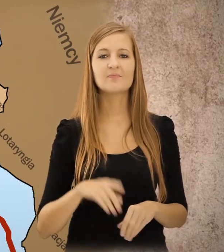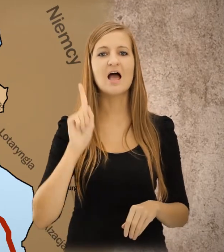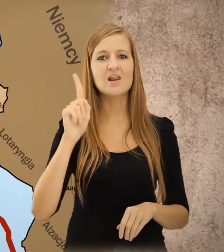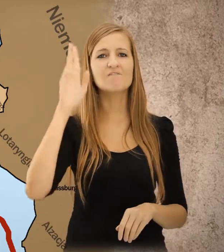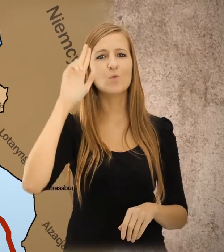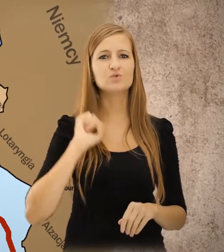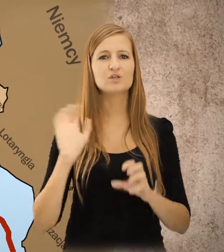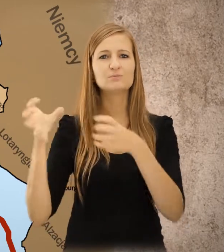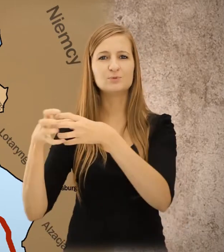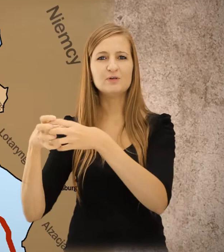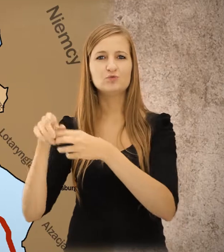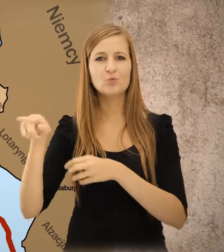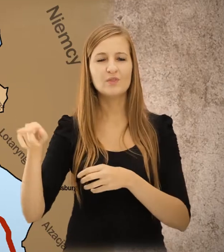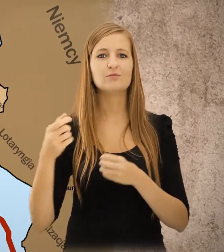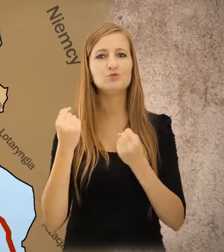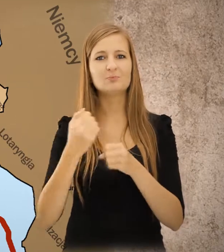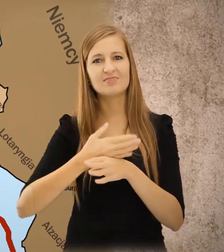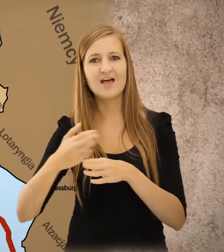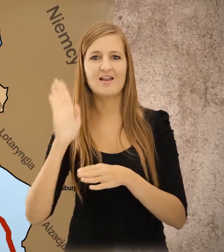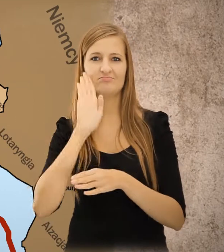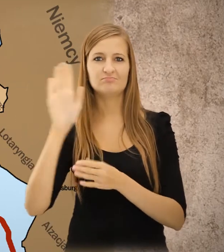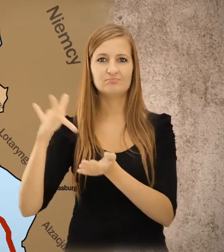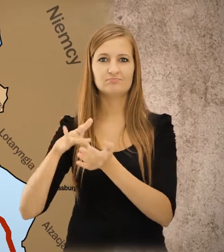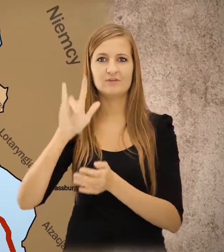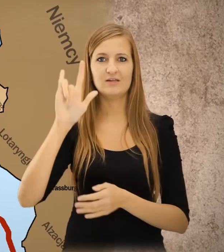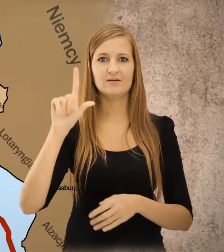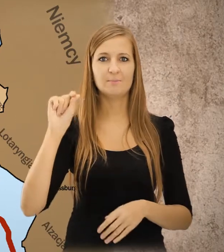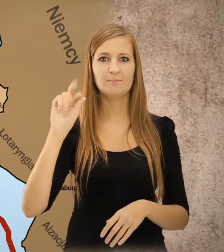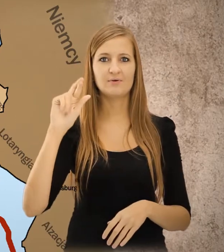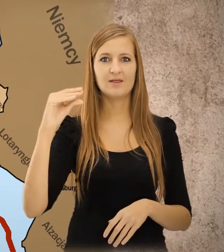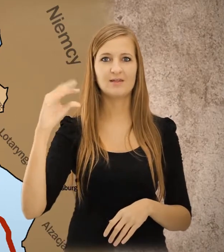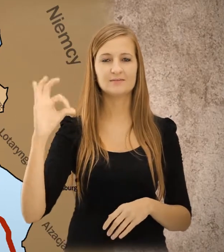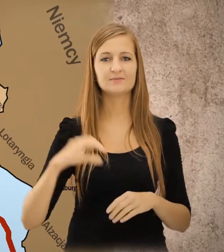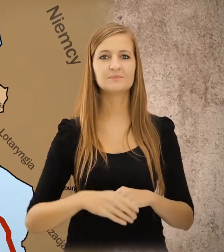Jednak wojska sprzymierzone utrzymały pozycje pod Ypres.